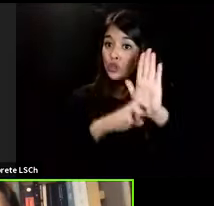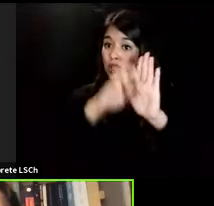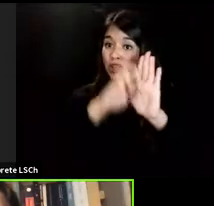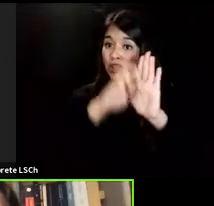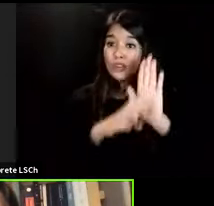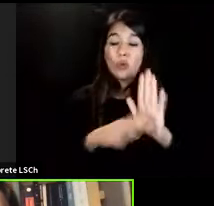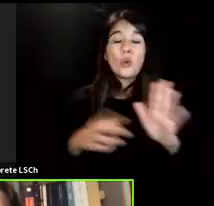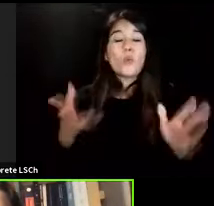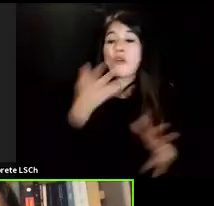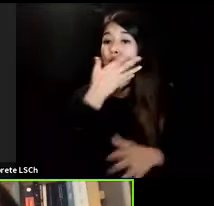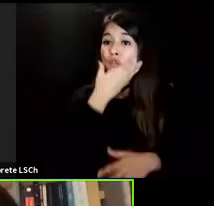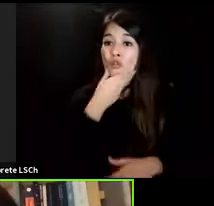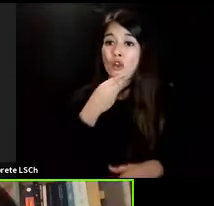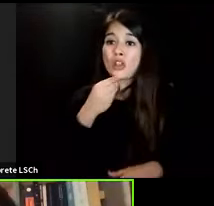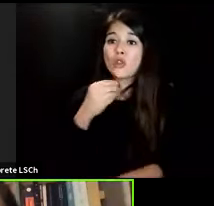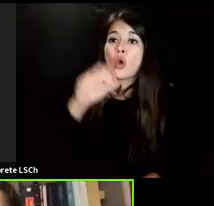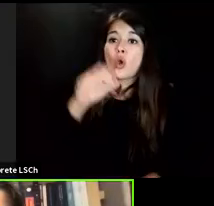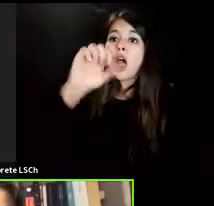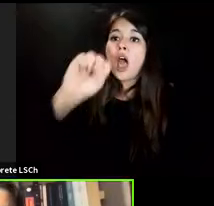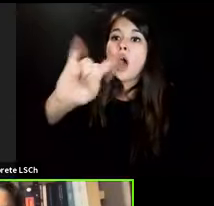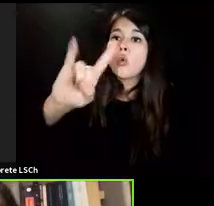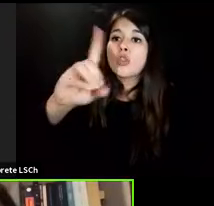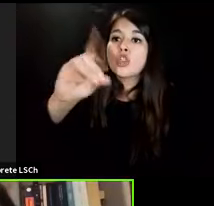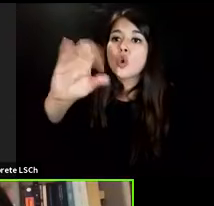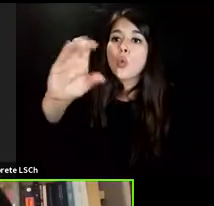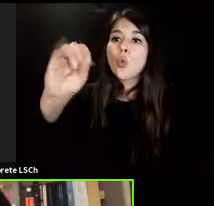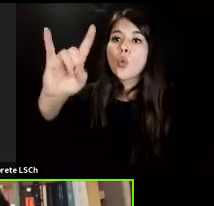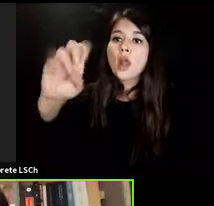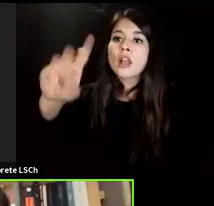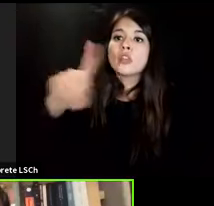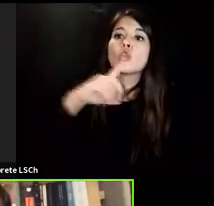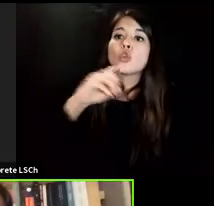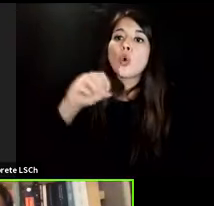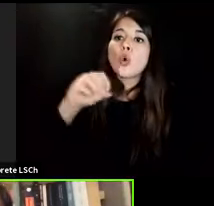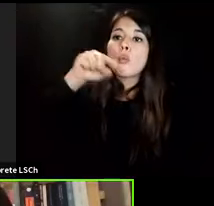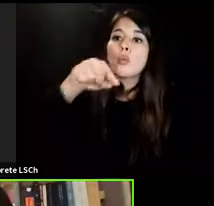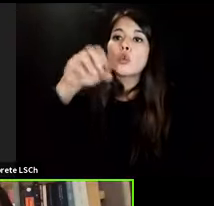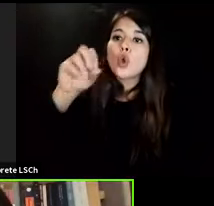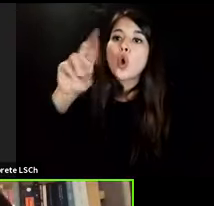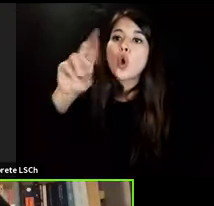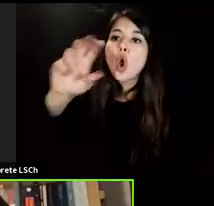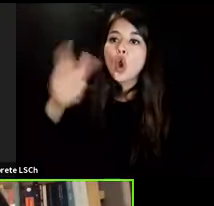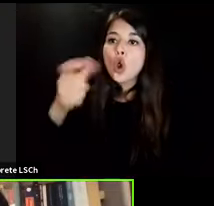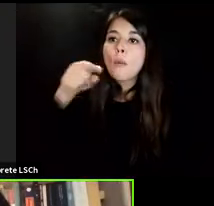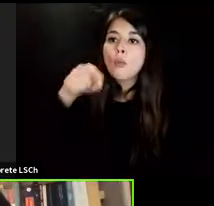buscar en audio cuento punto com.ar y hay una selección de los mejores